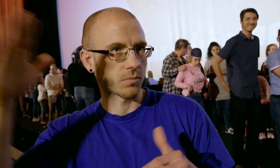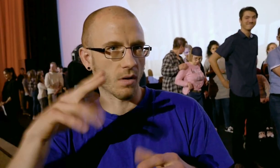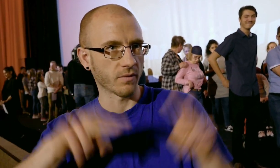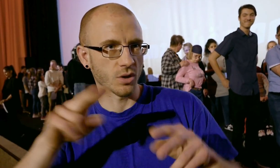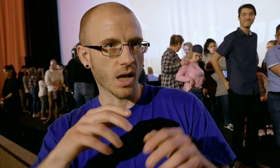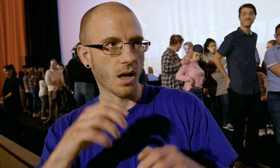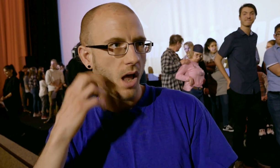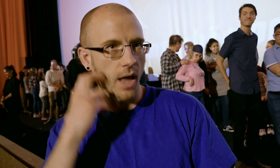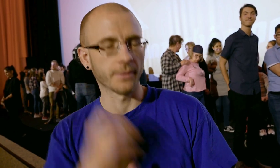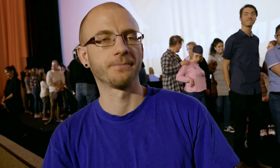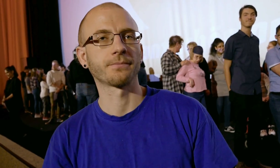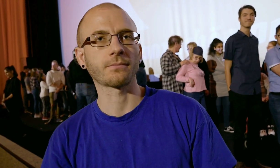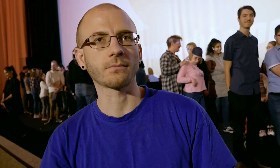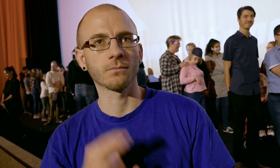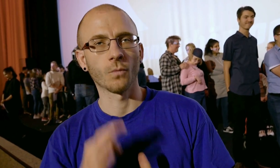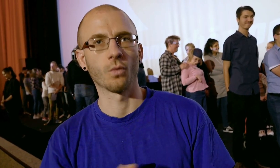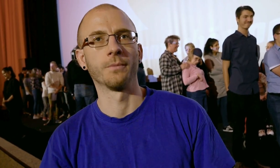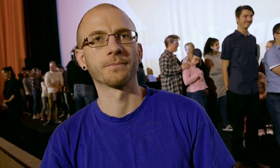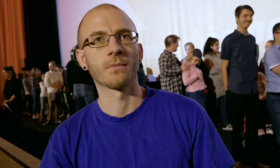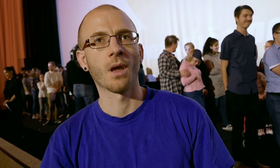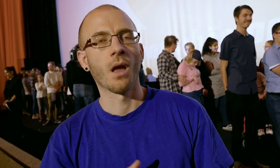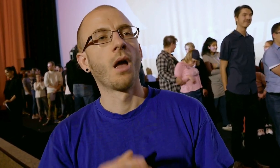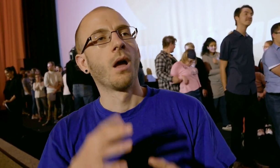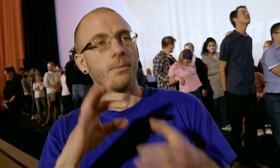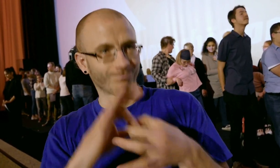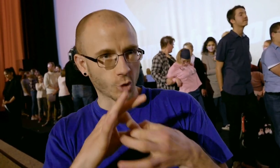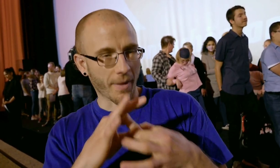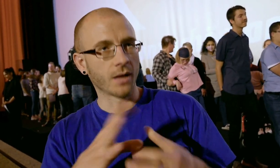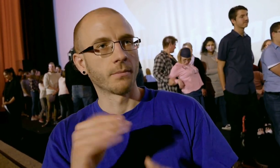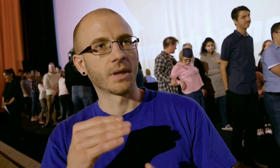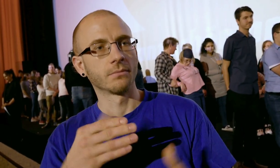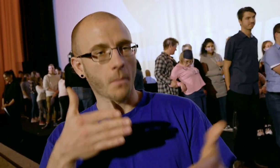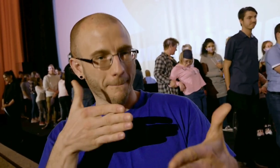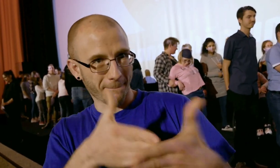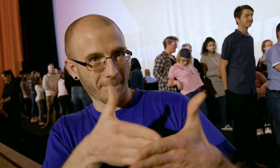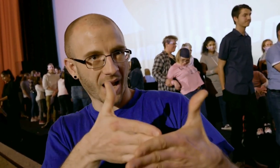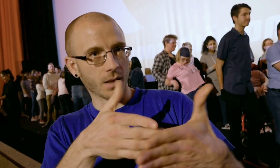jeden Alters, weitergeben. Die Situation, dass man auf Barrieren stößt,